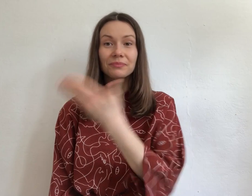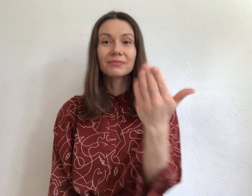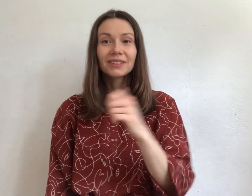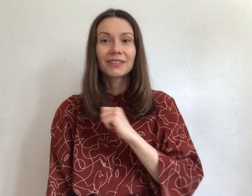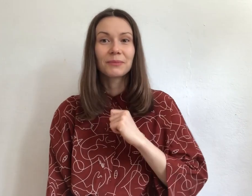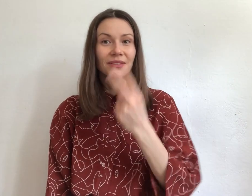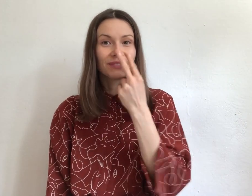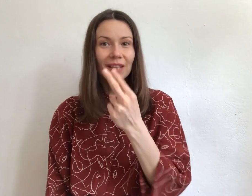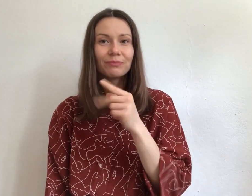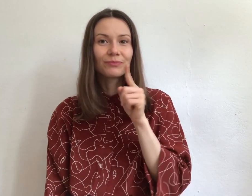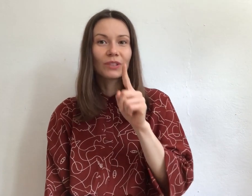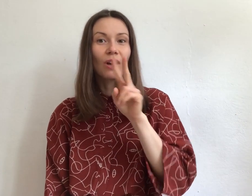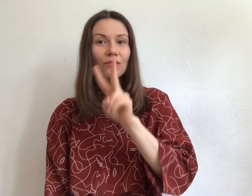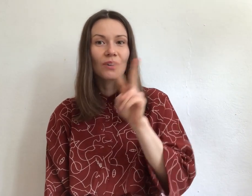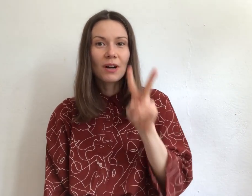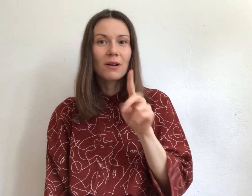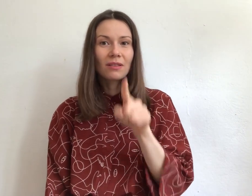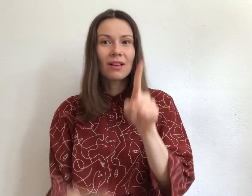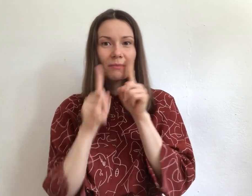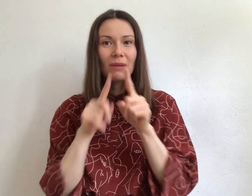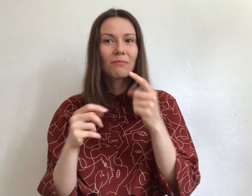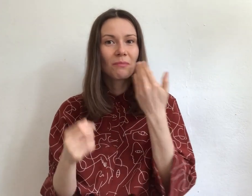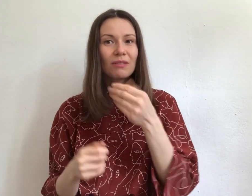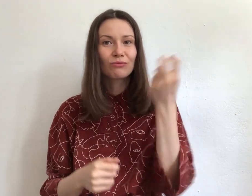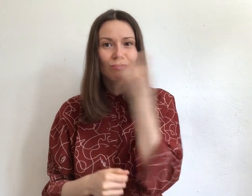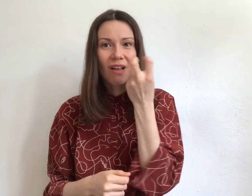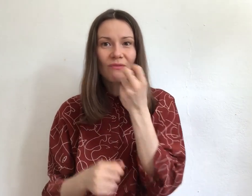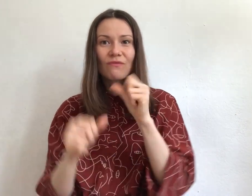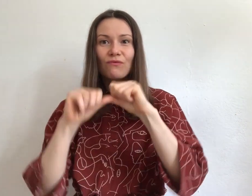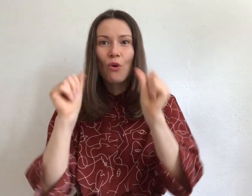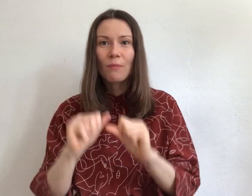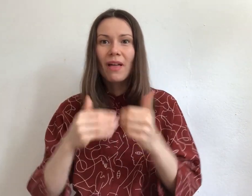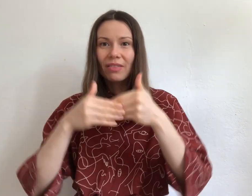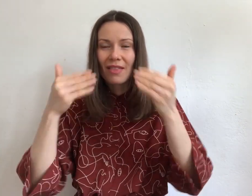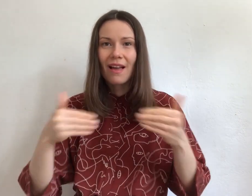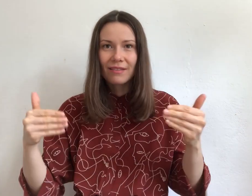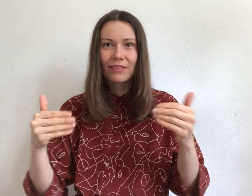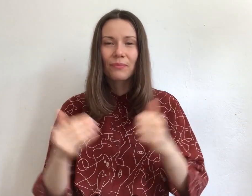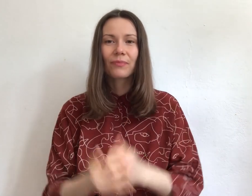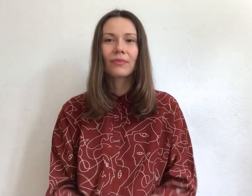ak widzicie, Visual Vernacular to naprawdę bardzo interesująca forma teatralna.